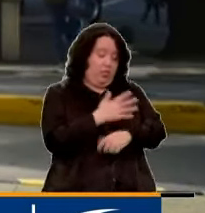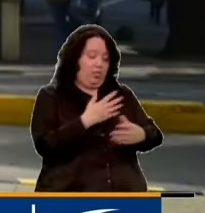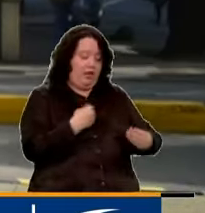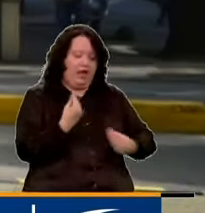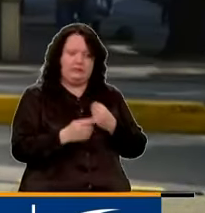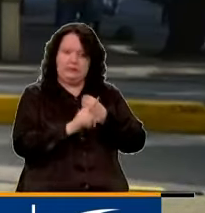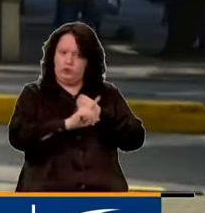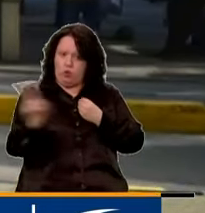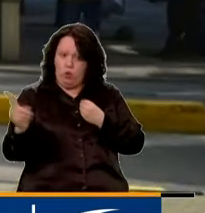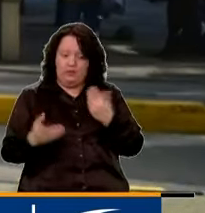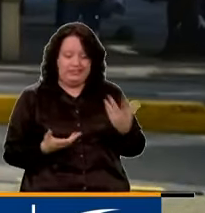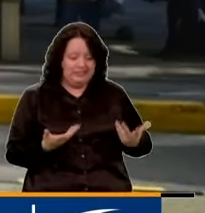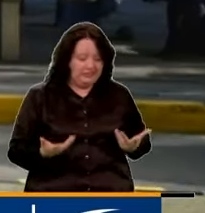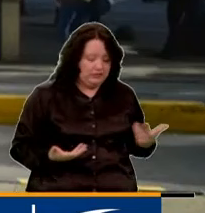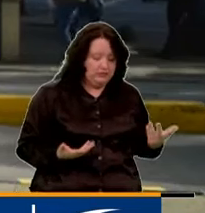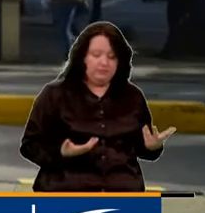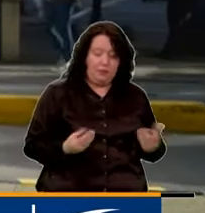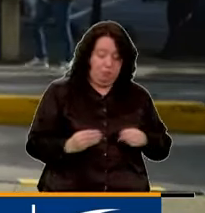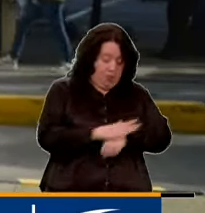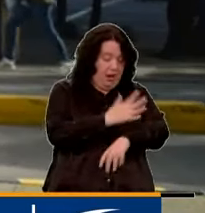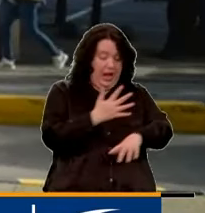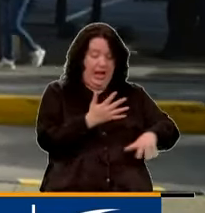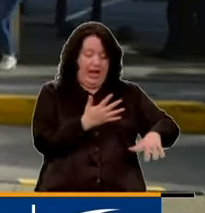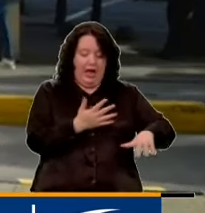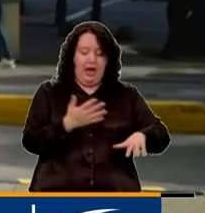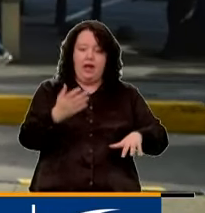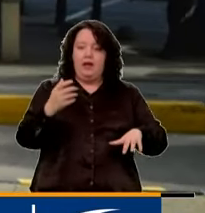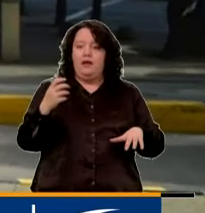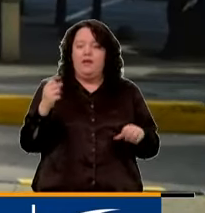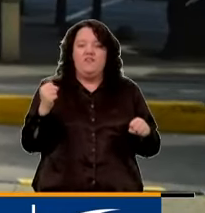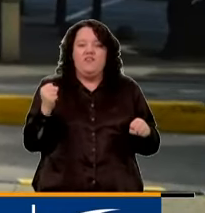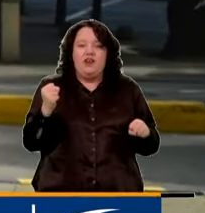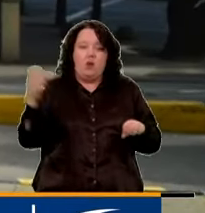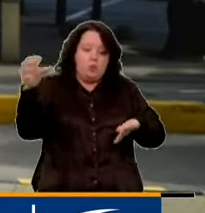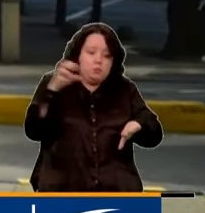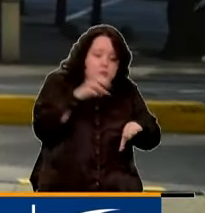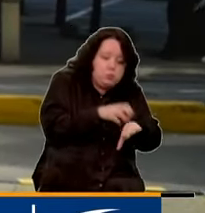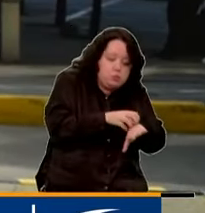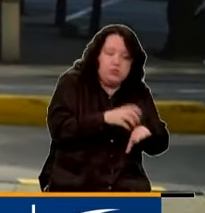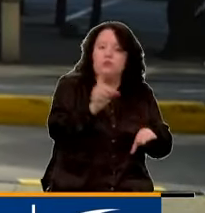expertos, celebrar de una manera distinta y si se presentan quemaduras acudir inmediatamente